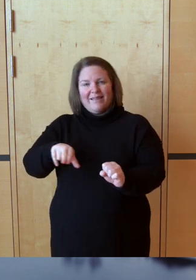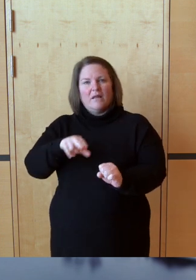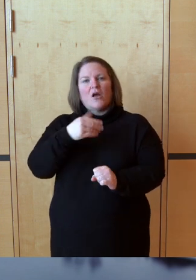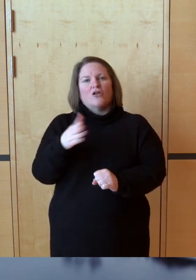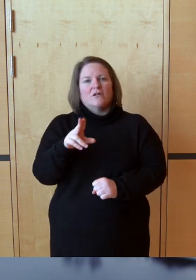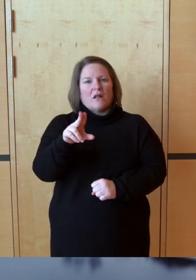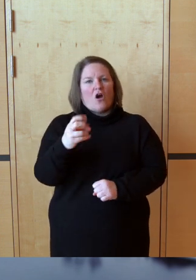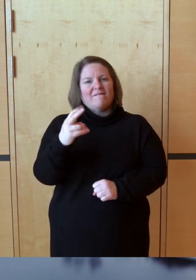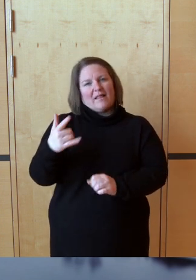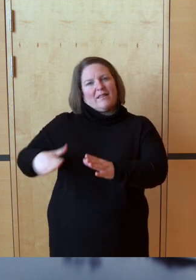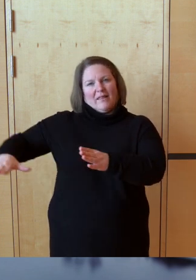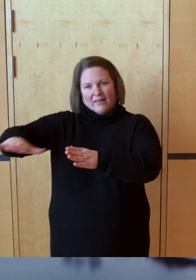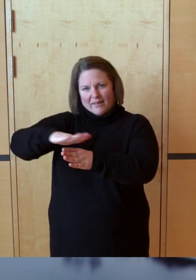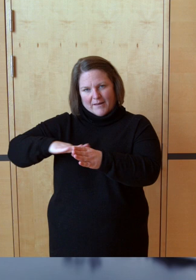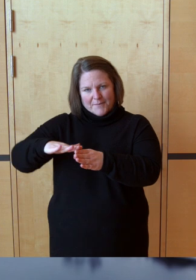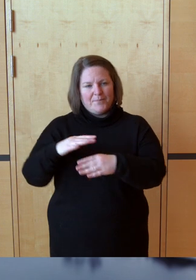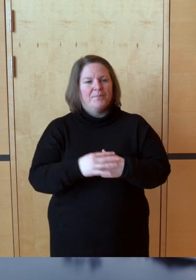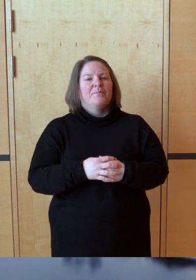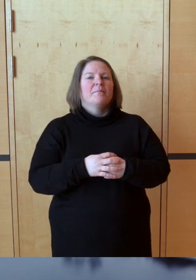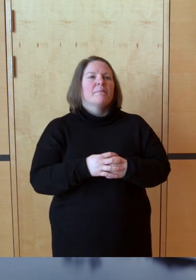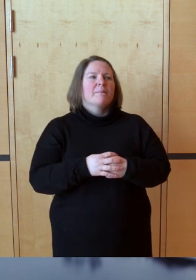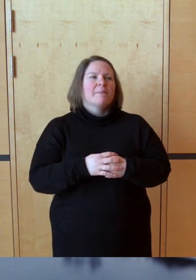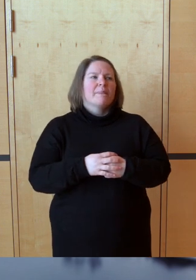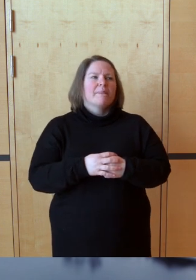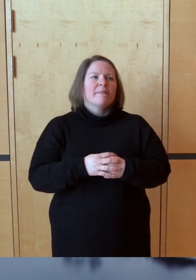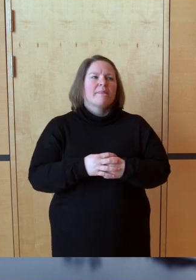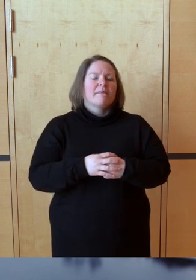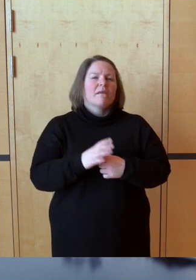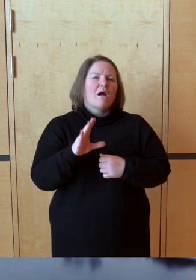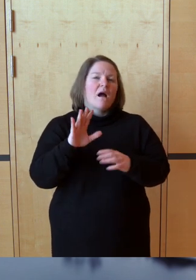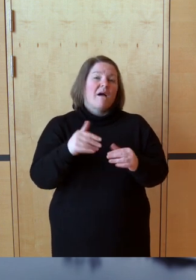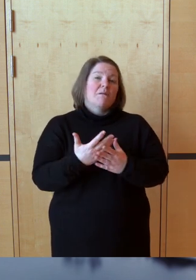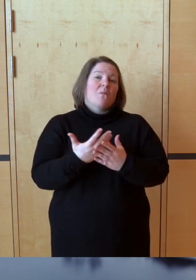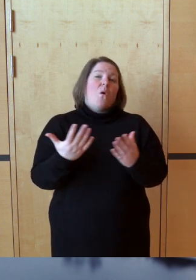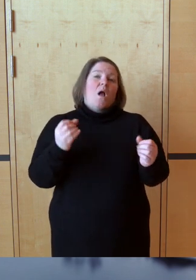Så här som sagt att pågå till väldigt många år den här diskussionen att det